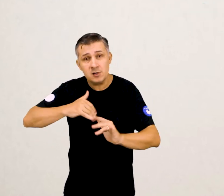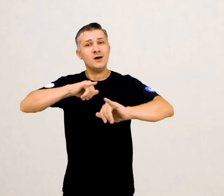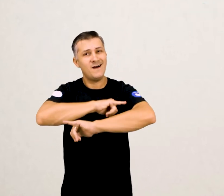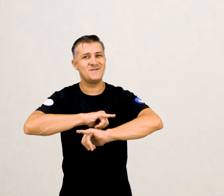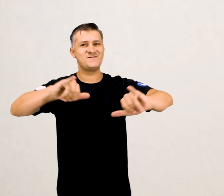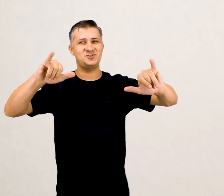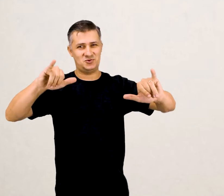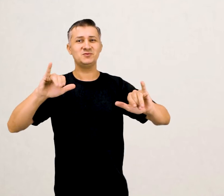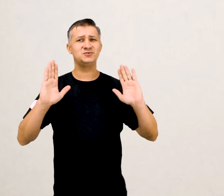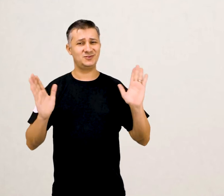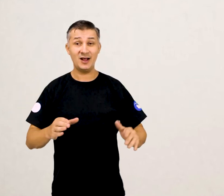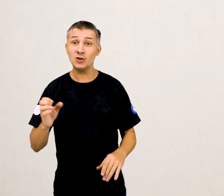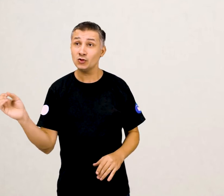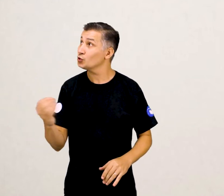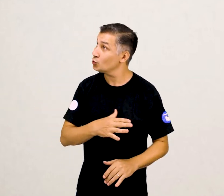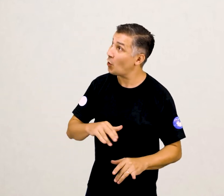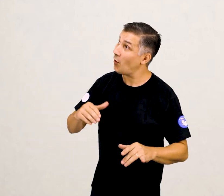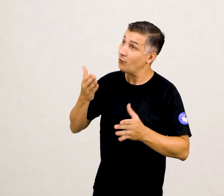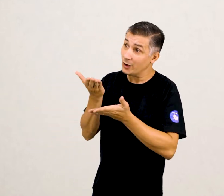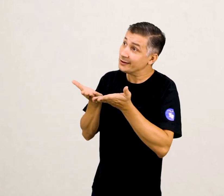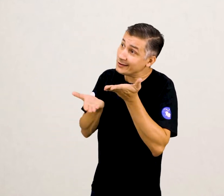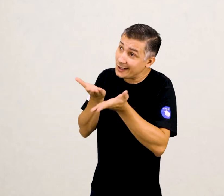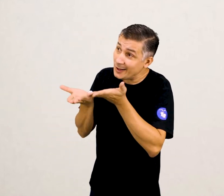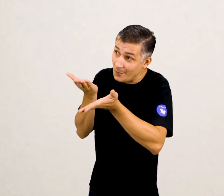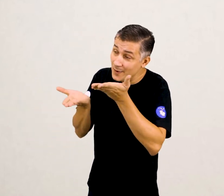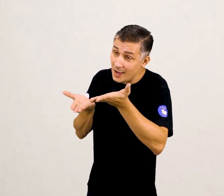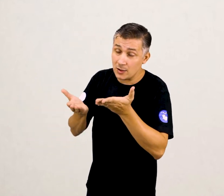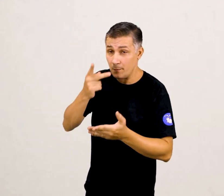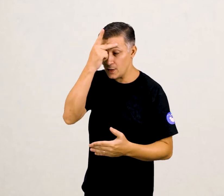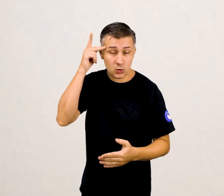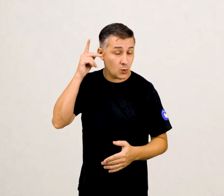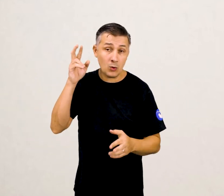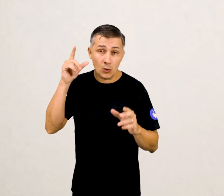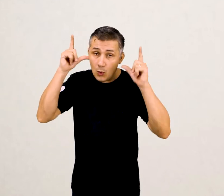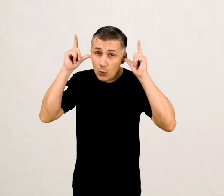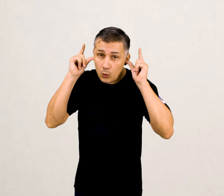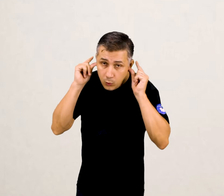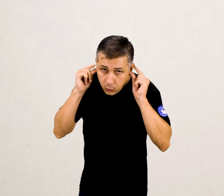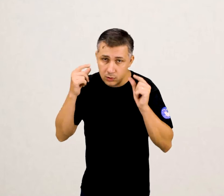Ele então noticiou que o novo tratamento melhorou a audição de pessoas que se submeteram